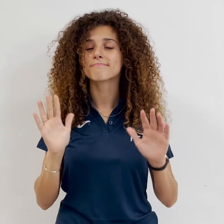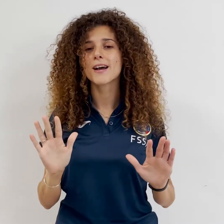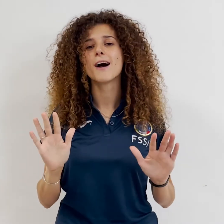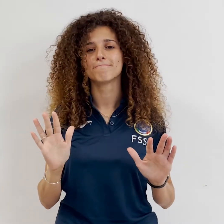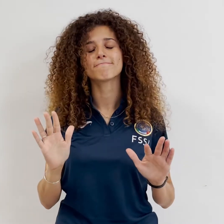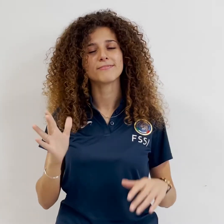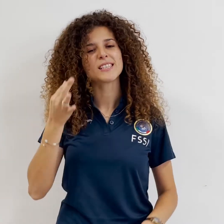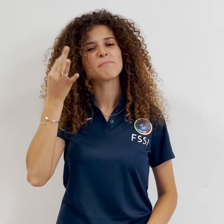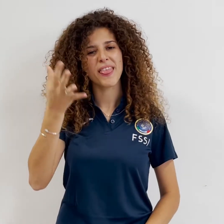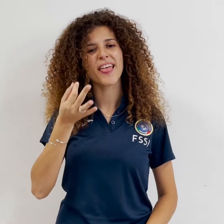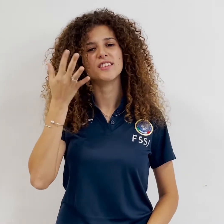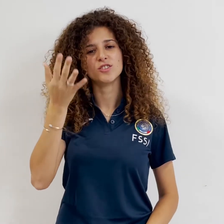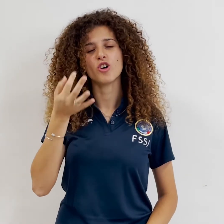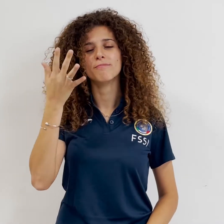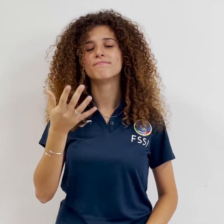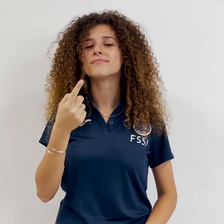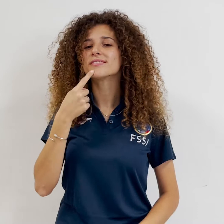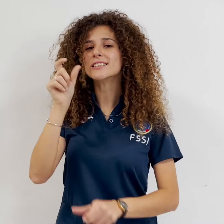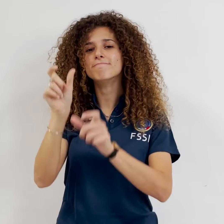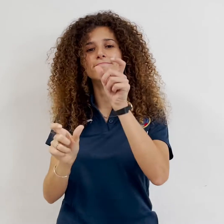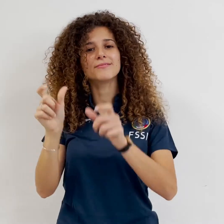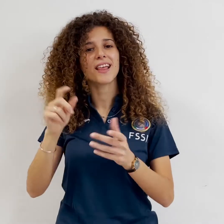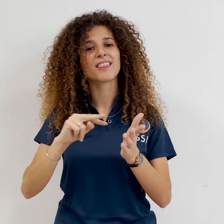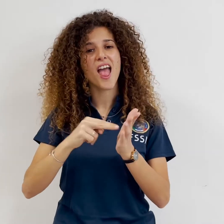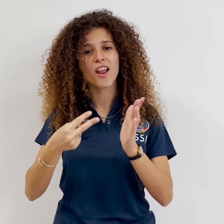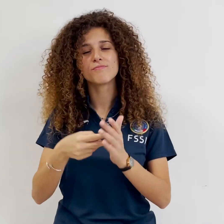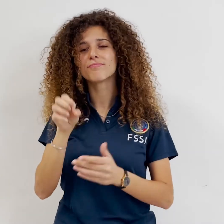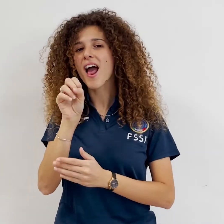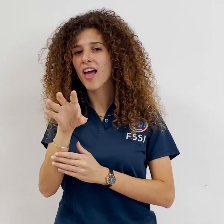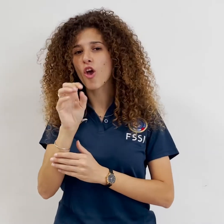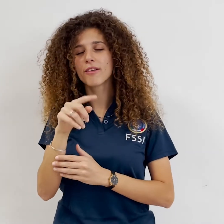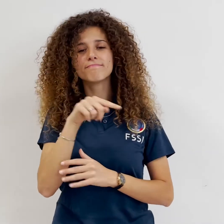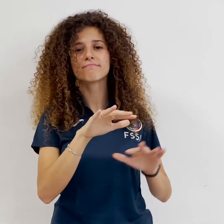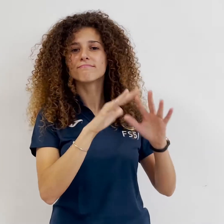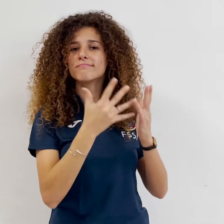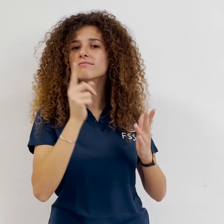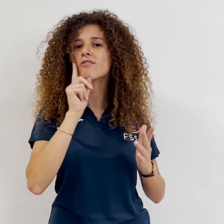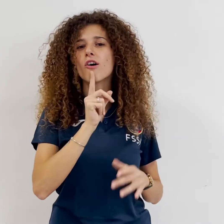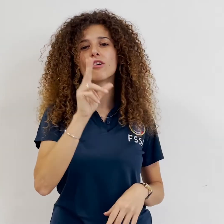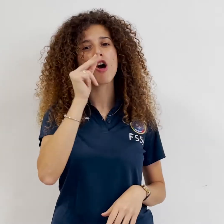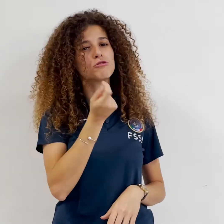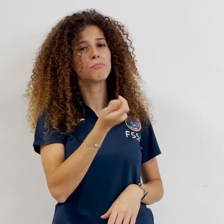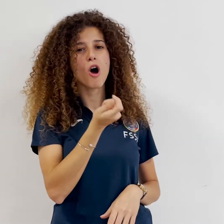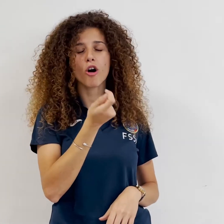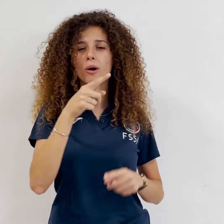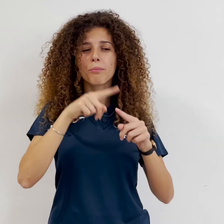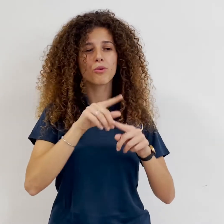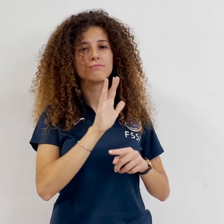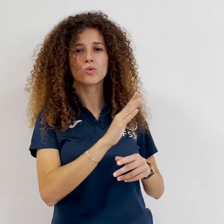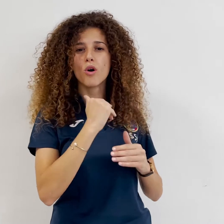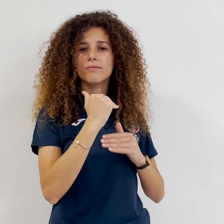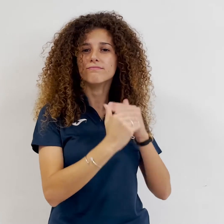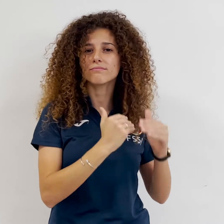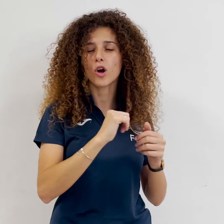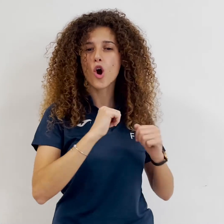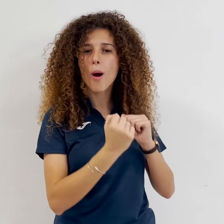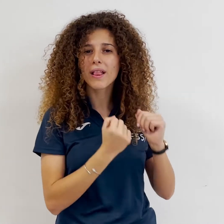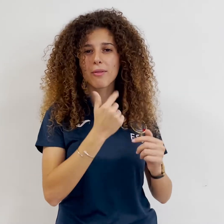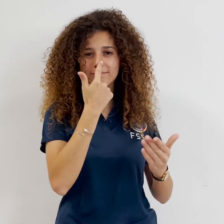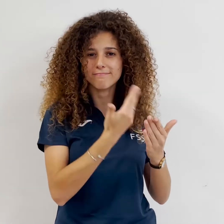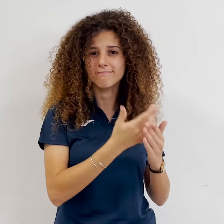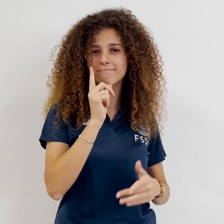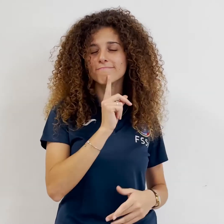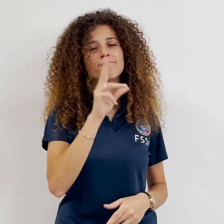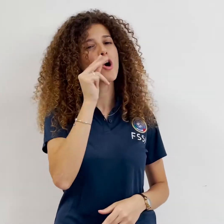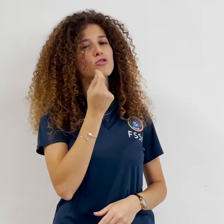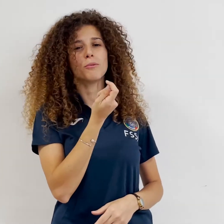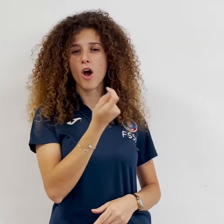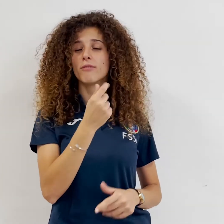Ma accade molto spesso, che la scarsa conoscenza della sordità e di tutte le dinamiche comportamentali ad essa collegata,